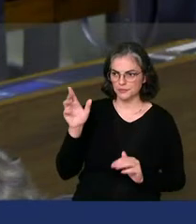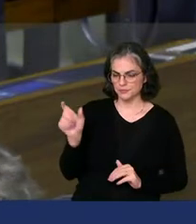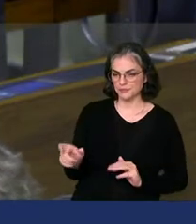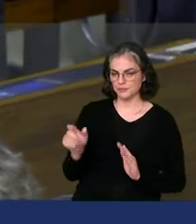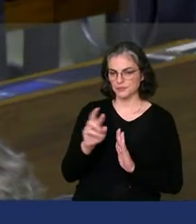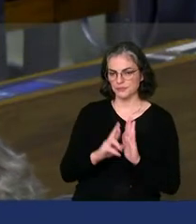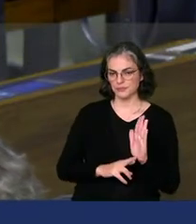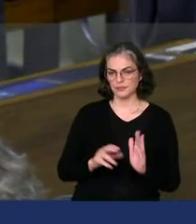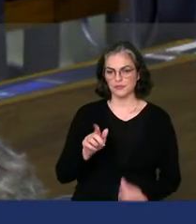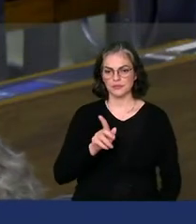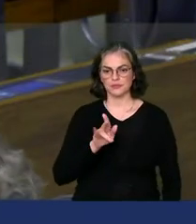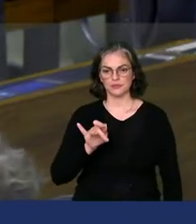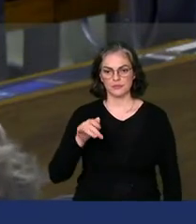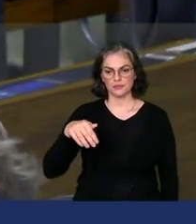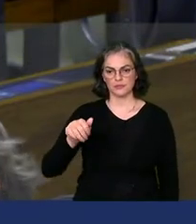GUIMARÃES, QUE A SECRETARIA